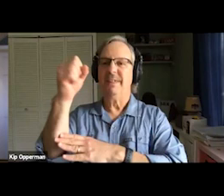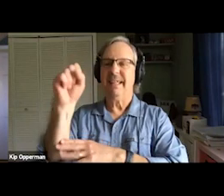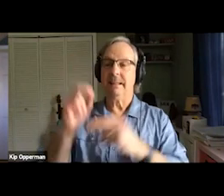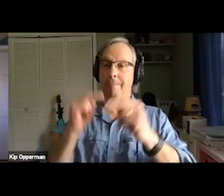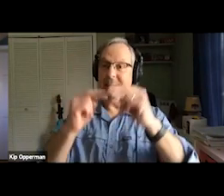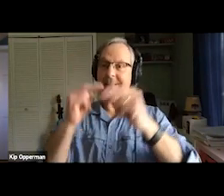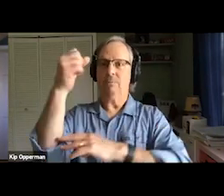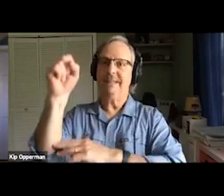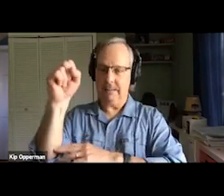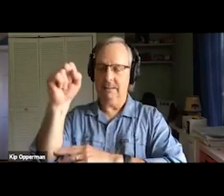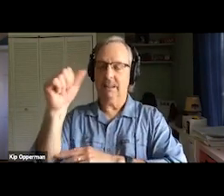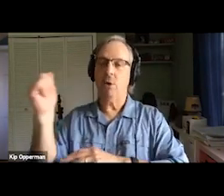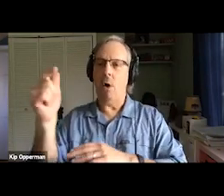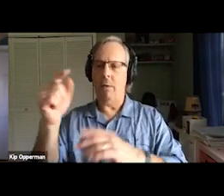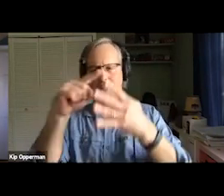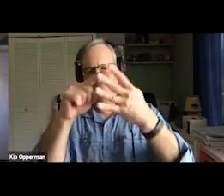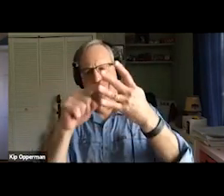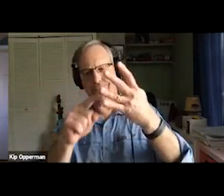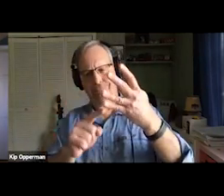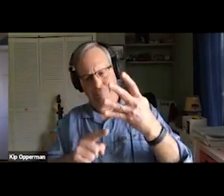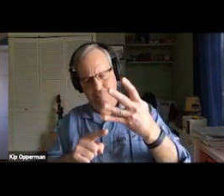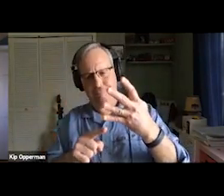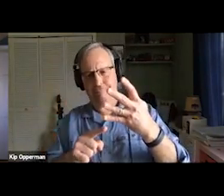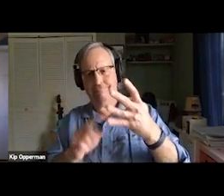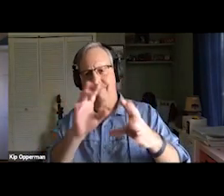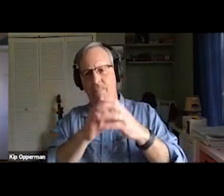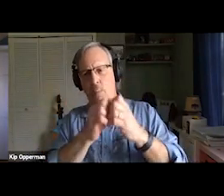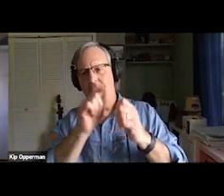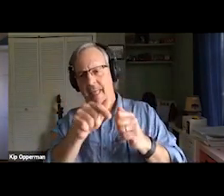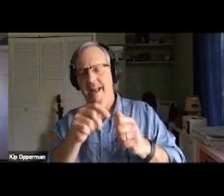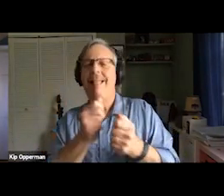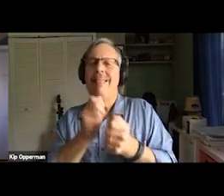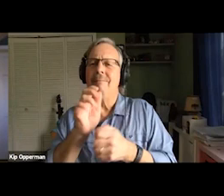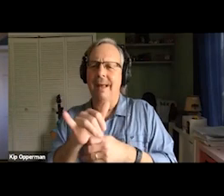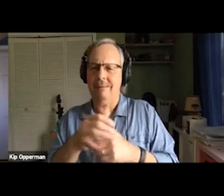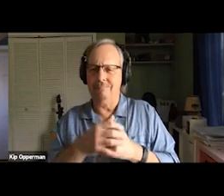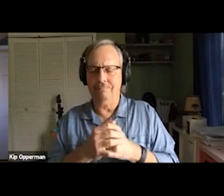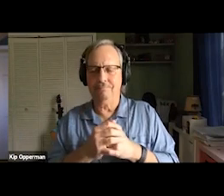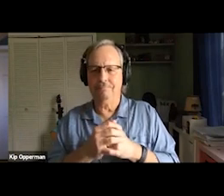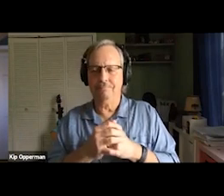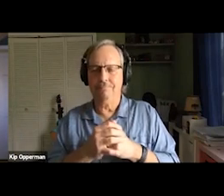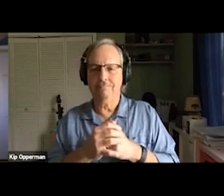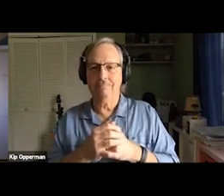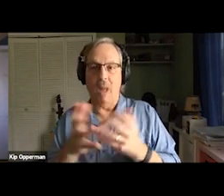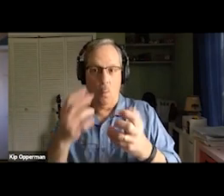y desarrollo de resiliencia y todos los componentes allí, que me encantó. Creo que definitivamente quiero mirar eso y reflexionar